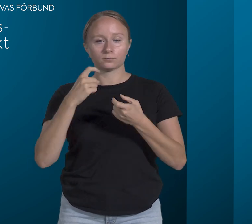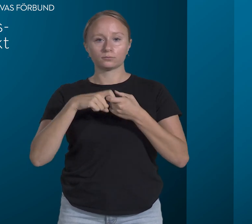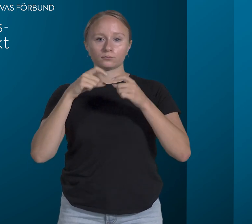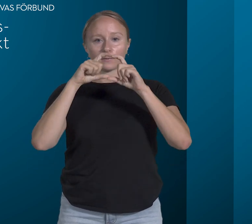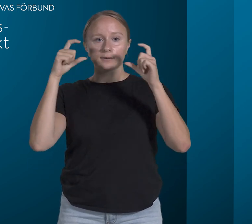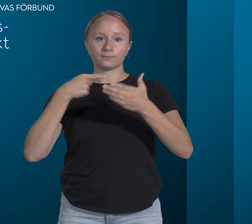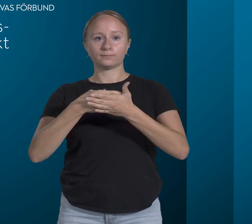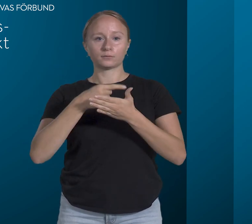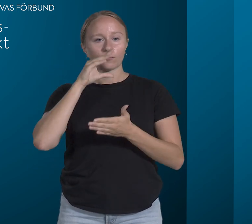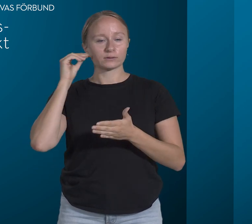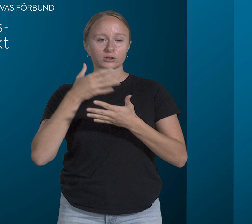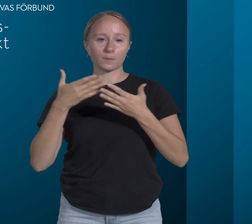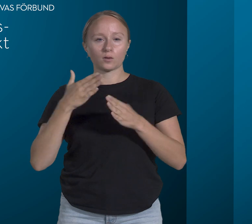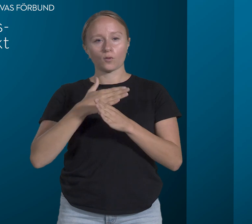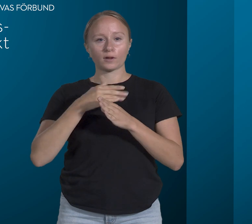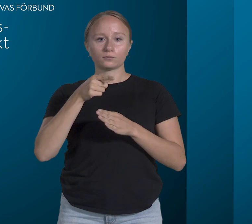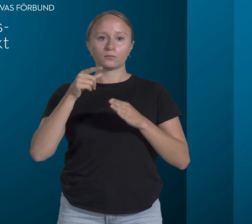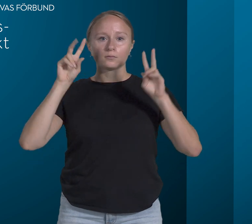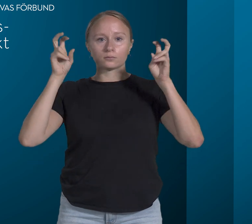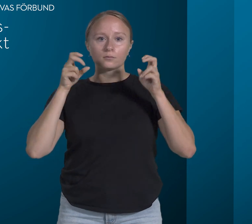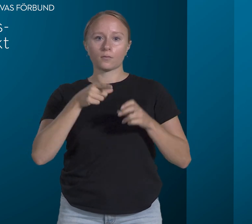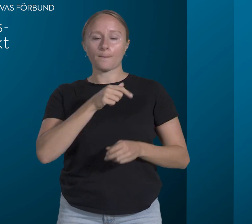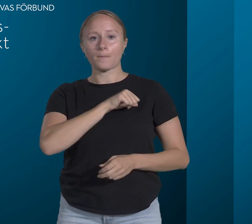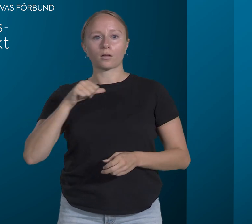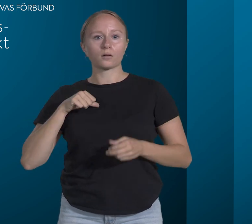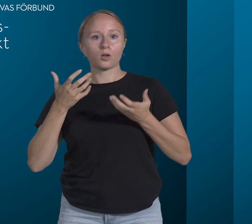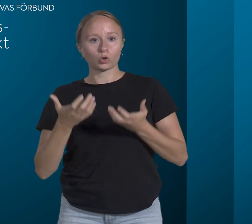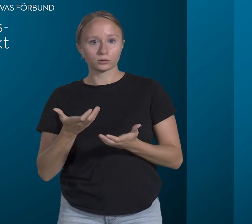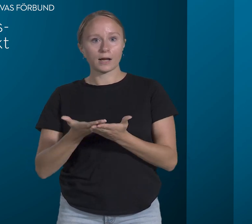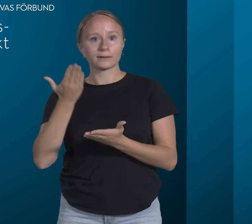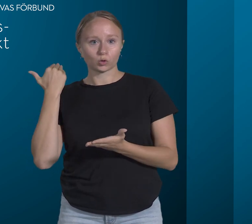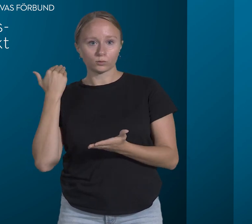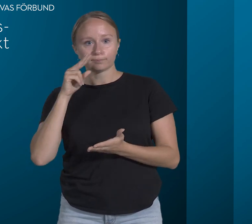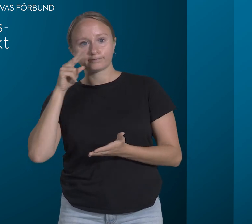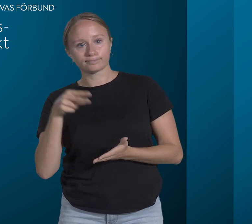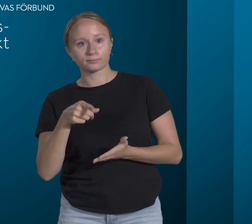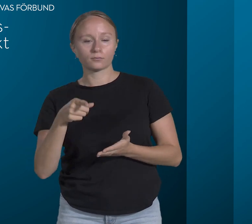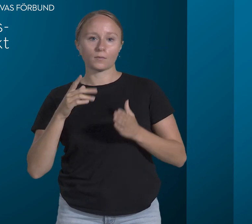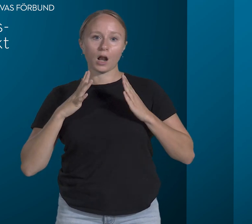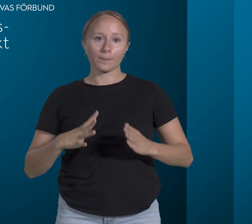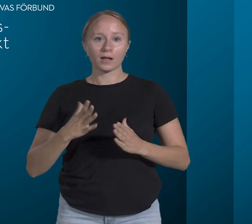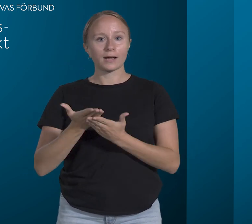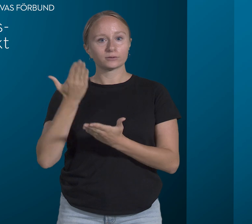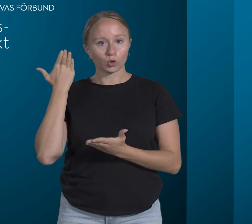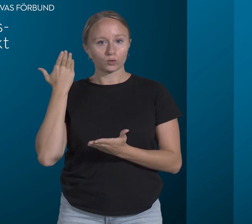med titeln ” Historian vallattomat – Näkökulmia vammaishistoriaan”, - på svenska ungefär ”De maktlösa i historien – Inblickar i handikapphistorien”, -